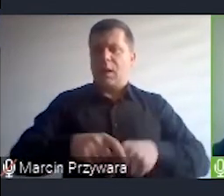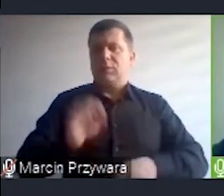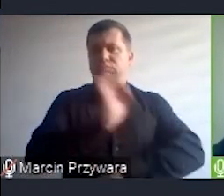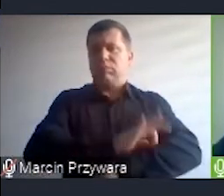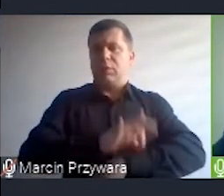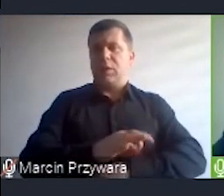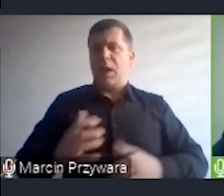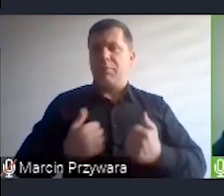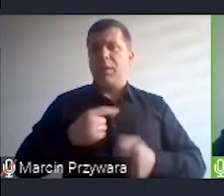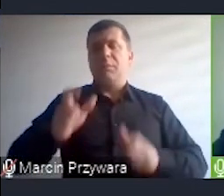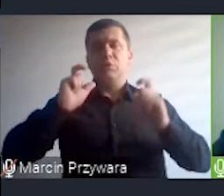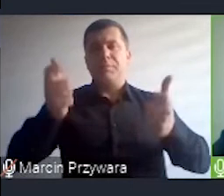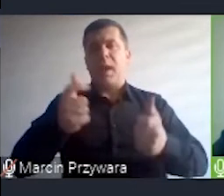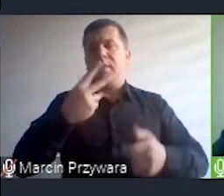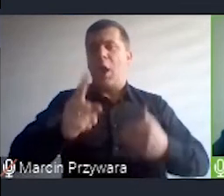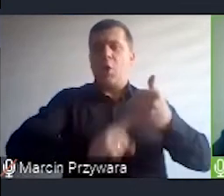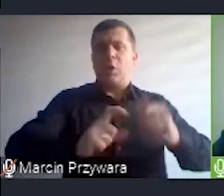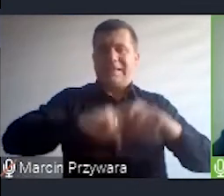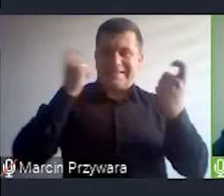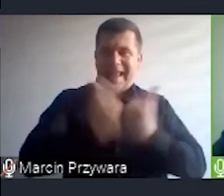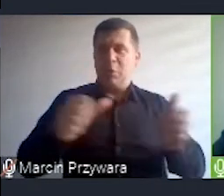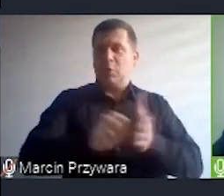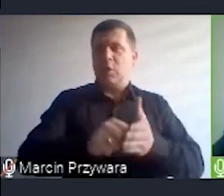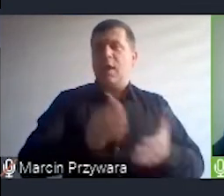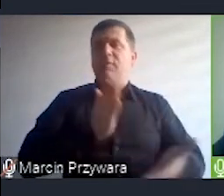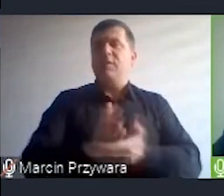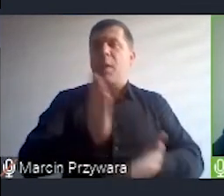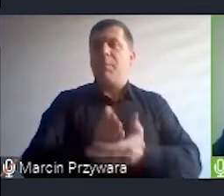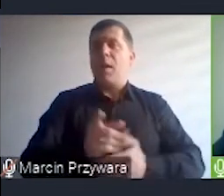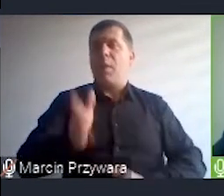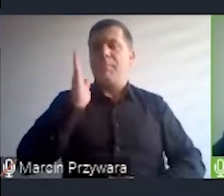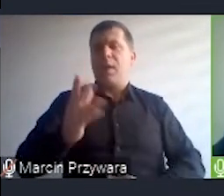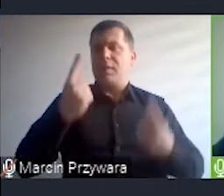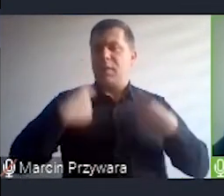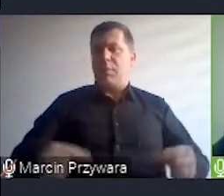żebyście przypadkiem nie rozliczyli w całości środka wspomagającego, bo potem będzie niespodzianka na kontroli.